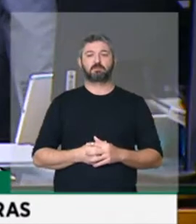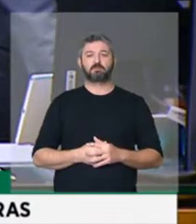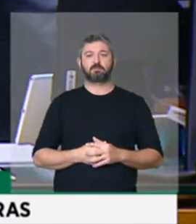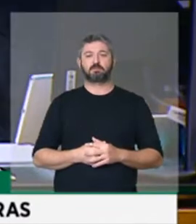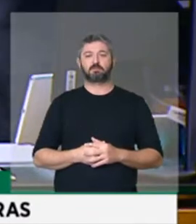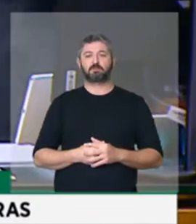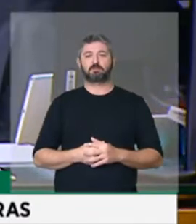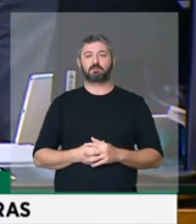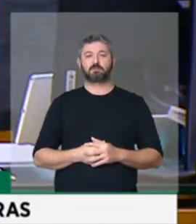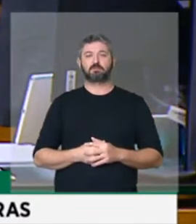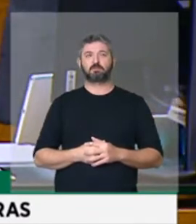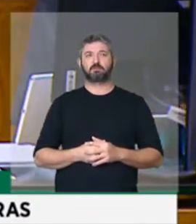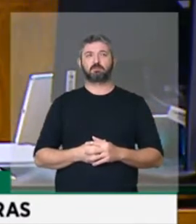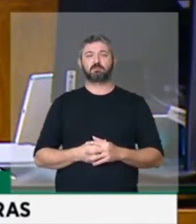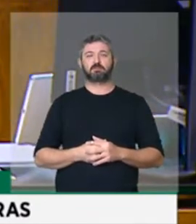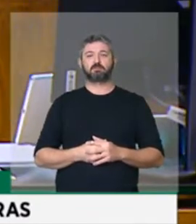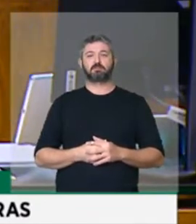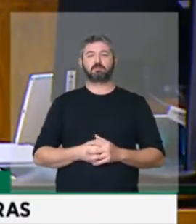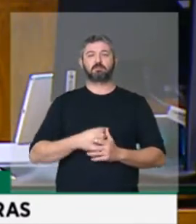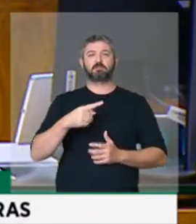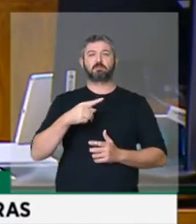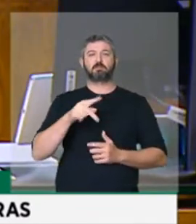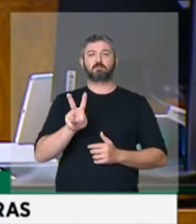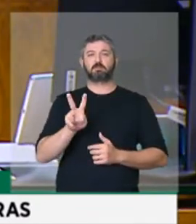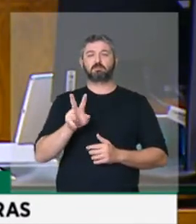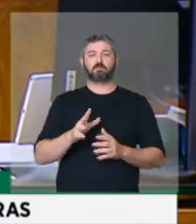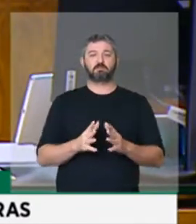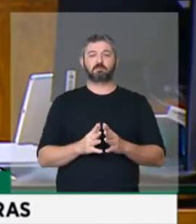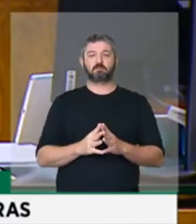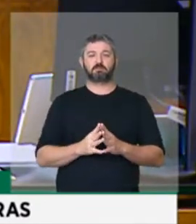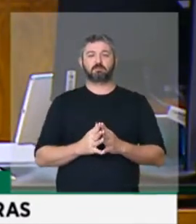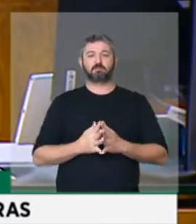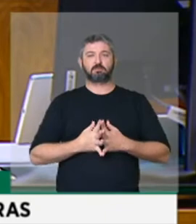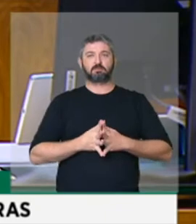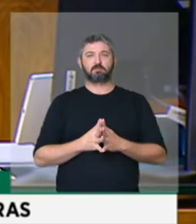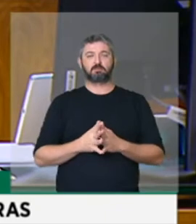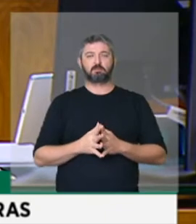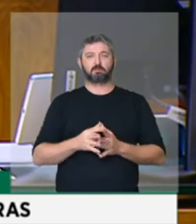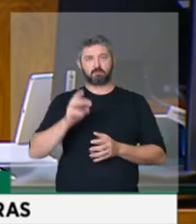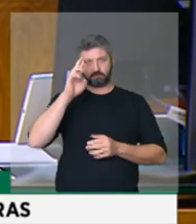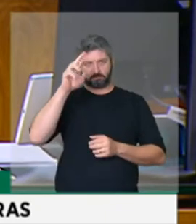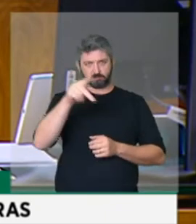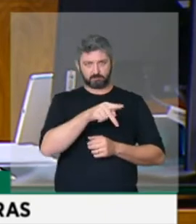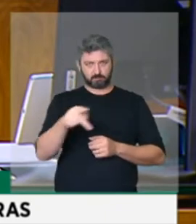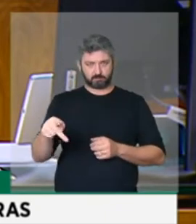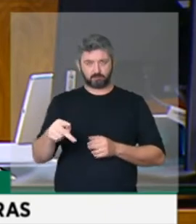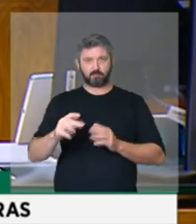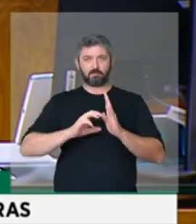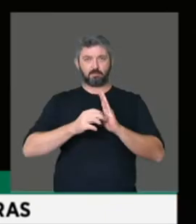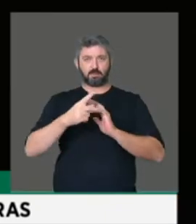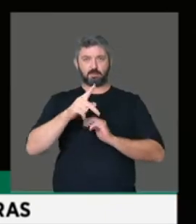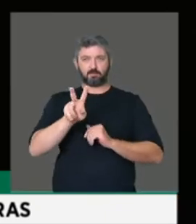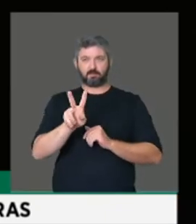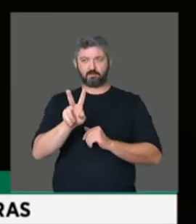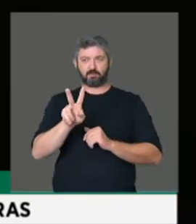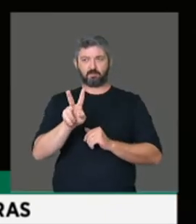ADIAMENTO DA DISCUSSÃO. E COMO ESTRATÉGIA, PARA MELHOR ATENDER A ESSE... OBJETIVO, NÓS ENCAMINHAMOS A OBSTRUÇÃ O.